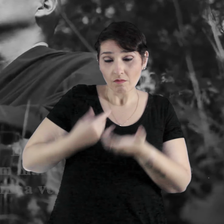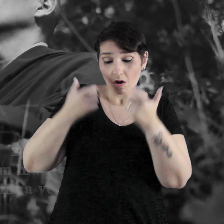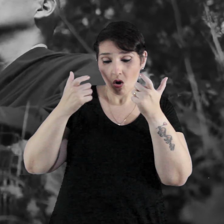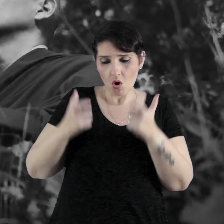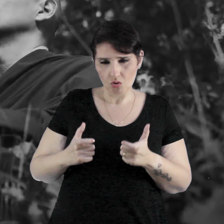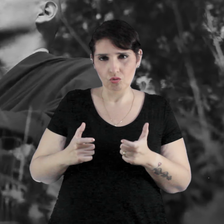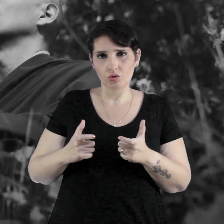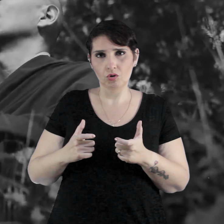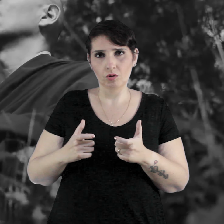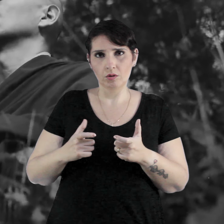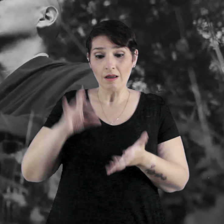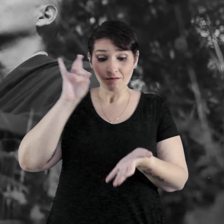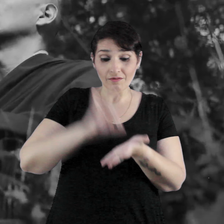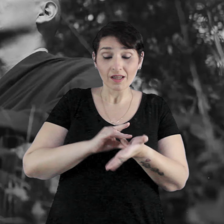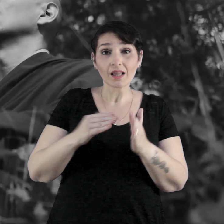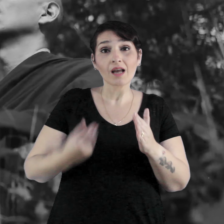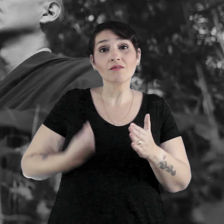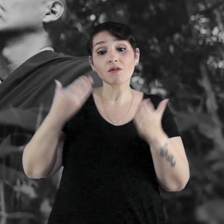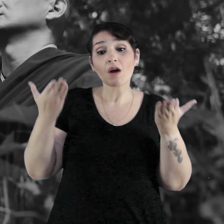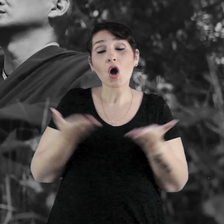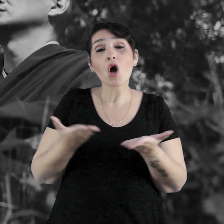Minha verdadeira casa está no aqui e agora.